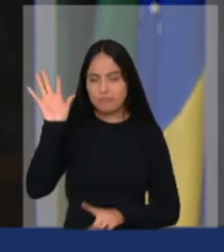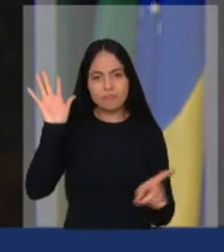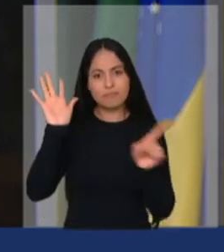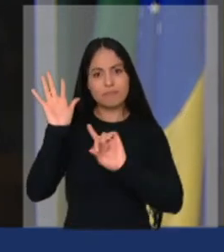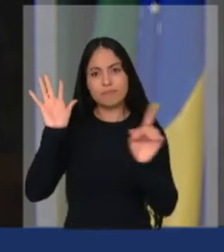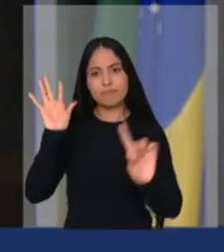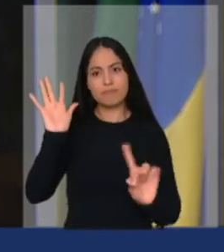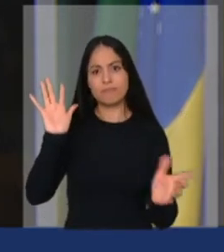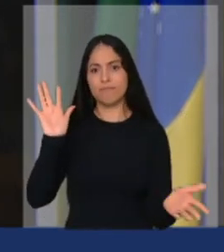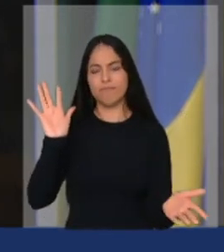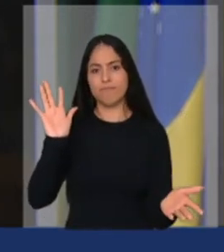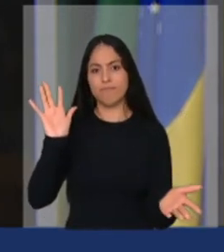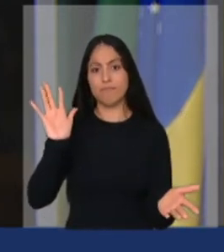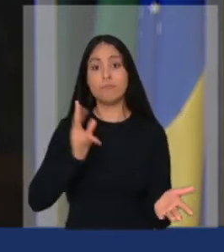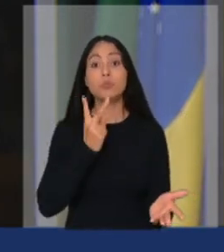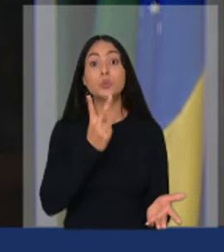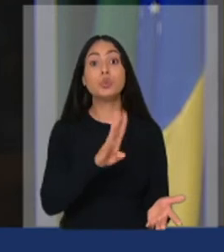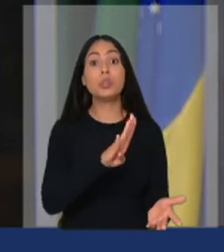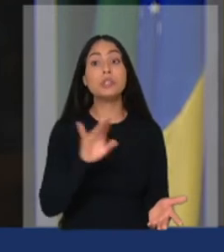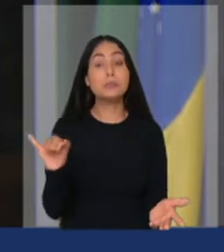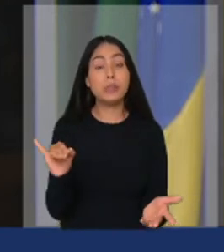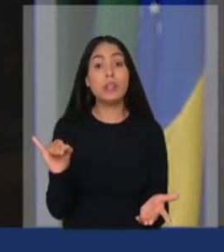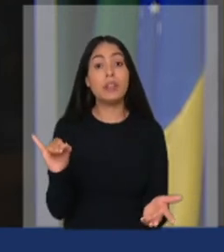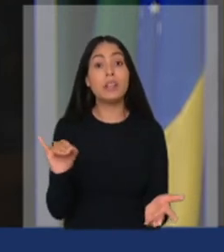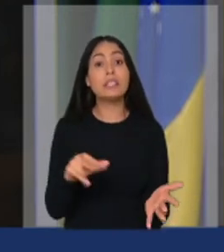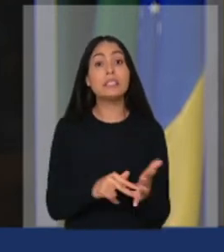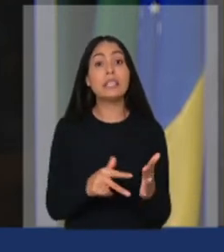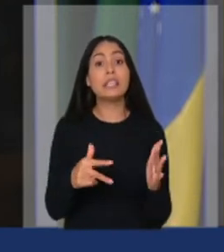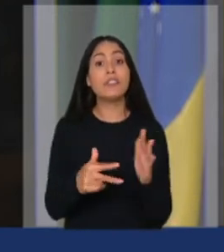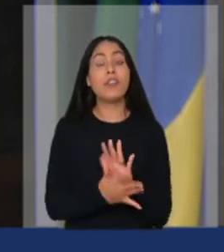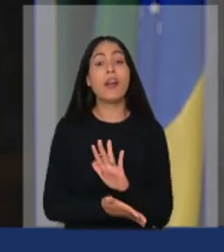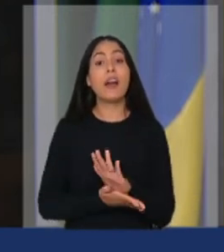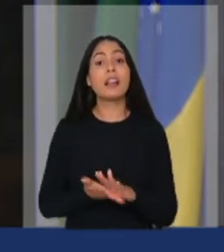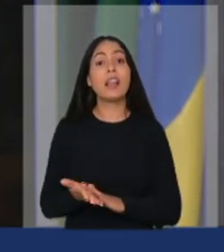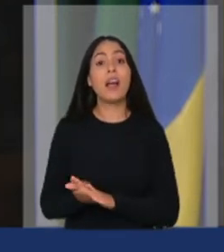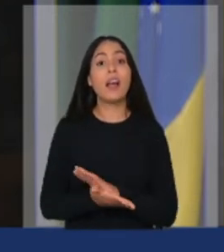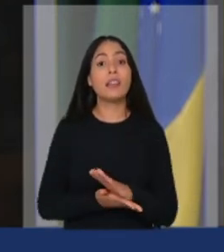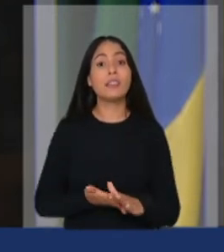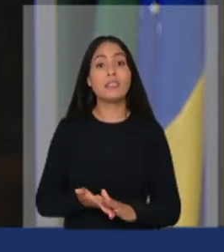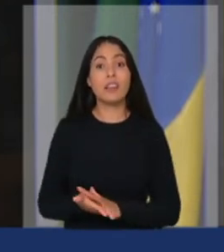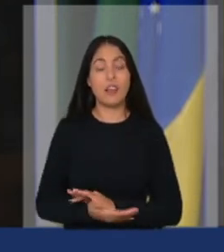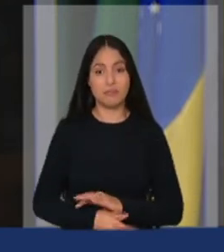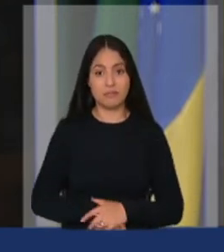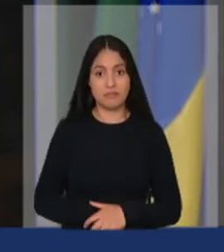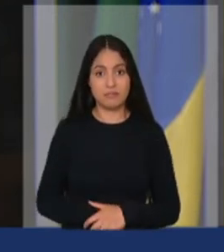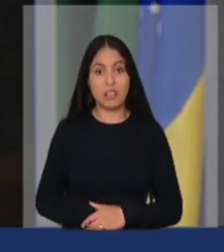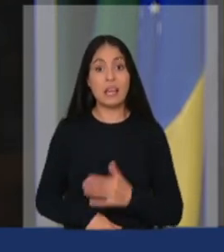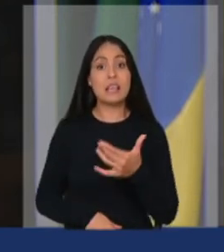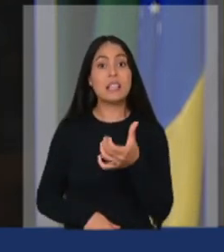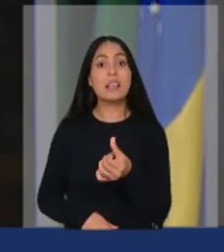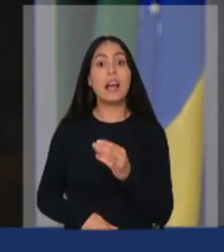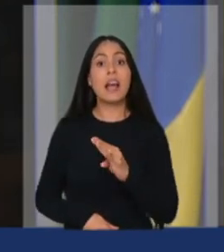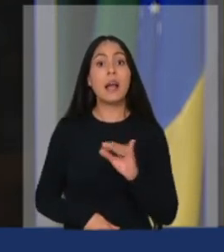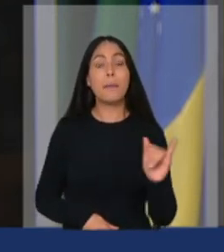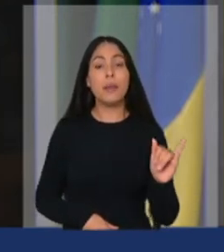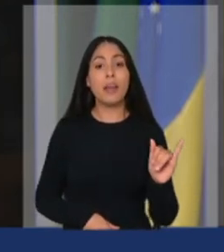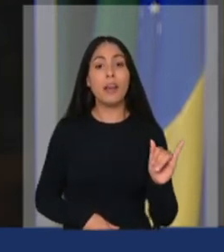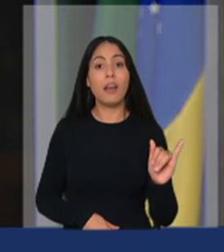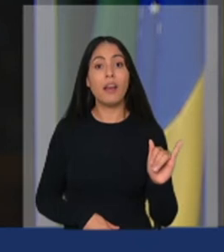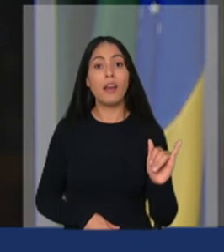ESTAR OPINANDO OU TENTANDO INFLUENCIAR NA VOTAÇÃO OU DA LEGISLAÇÃO. QUEM LEGISLA É